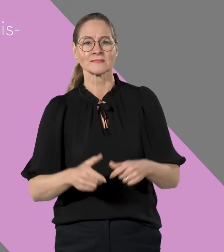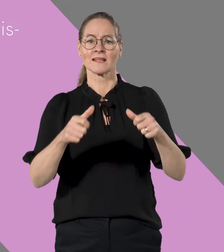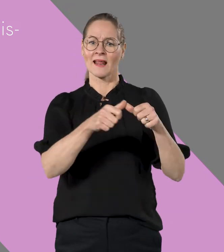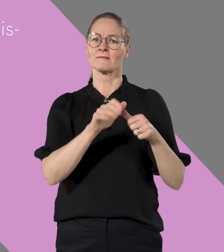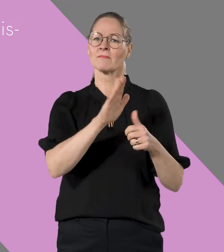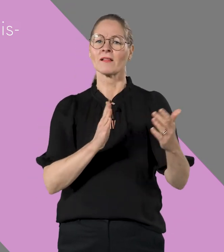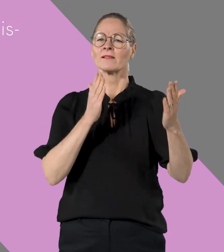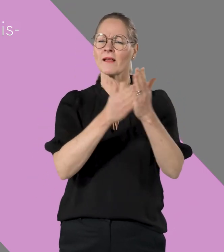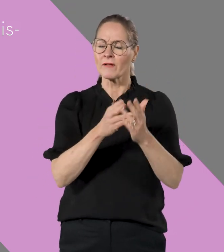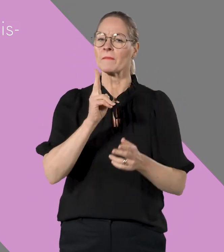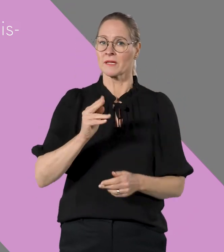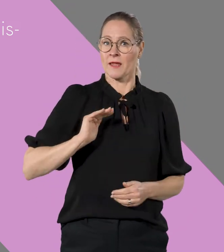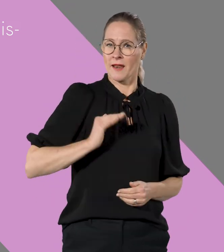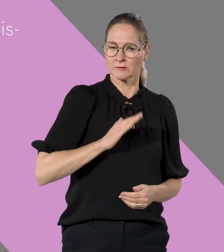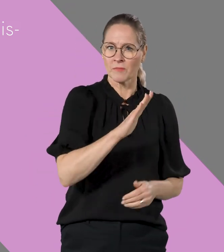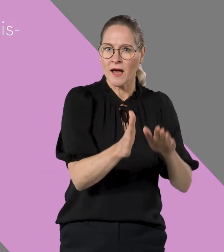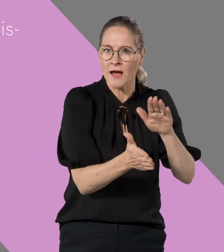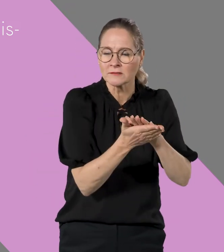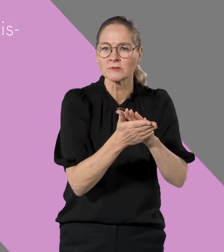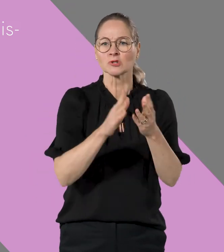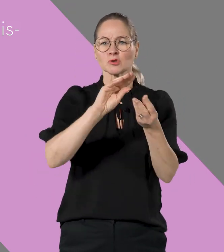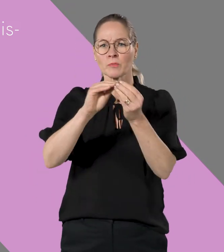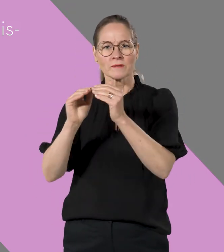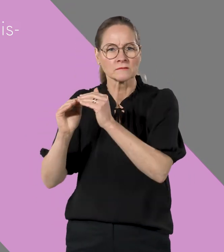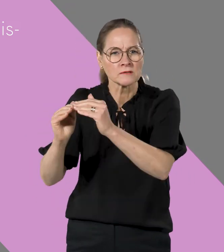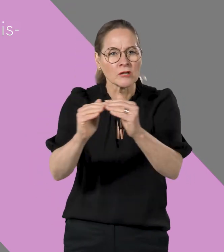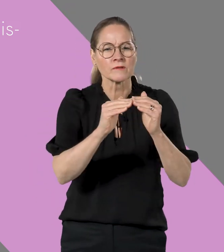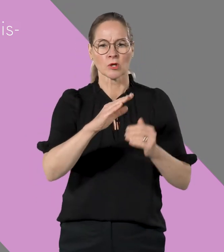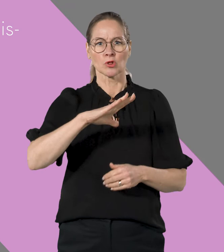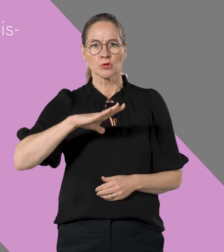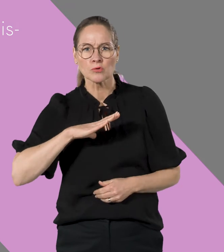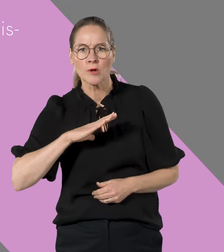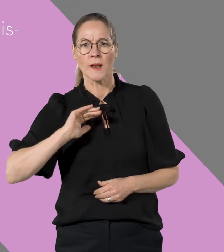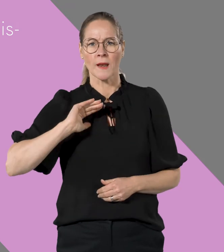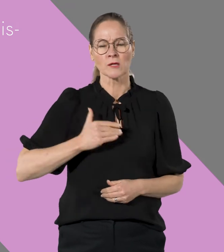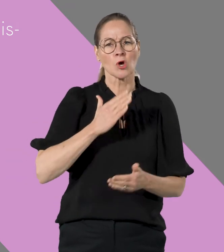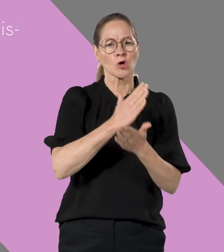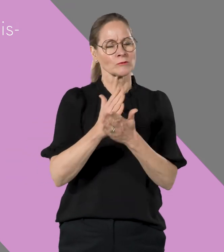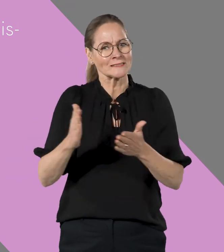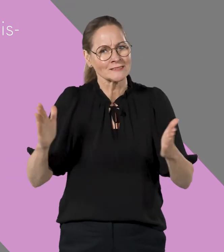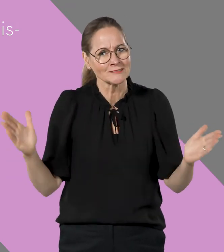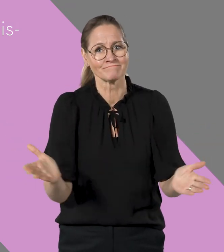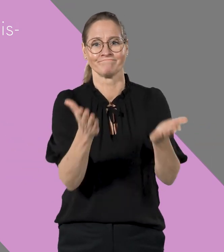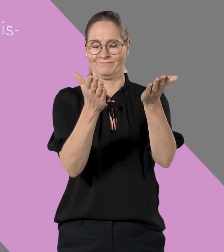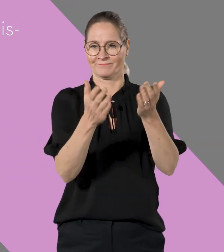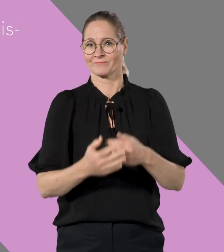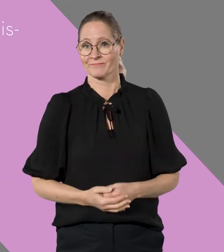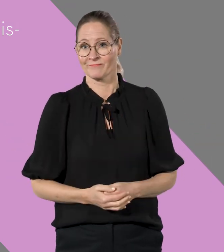Liiton tavoitteena on naisten aseman, sukupuolten tasa-arvon - ja tyttöjen ja naisten oikeuksien edistäminen.